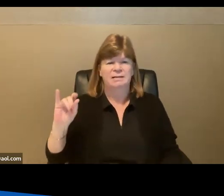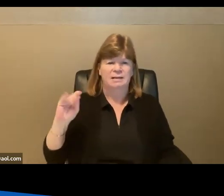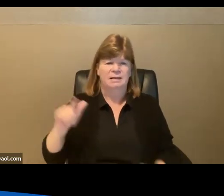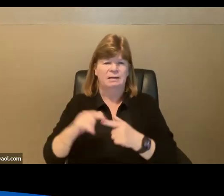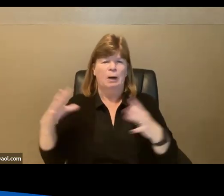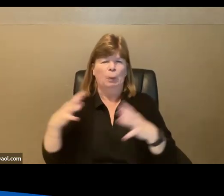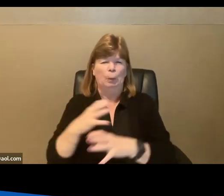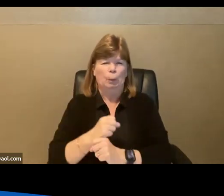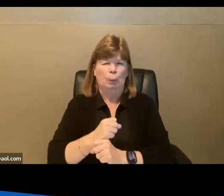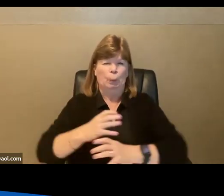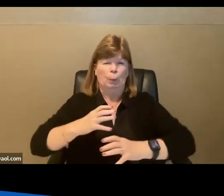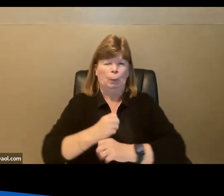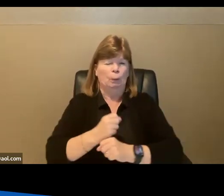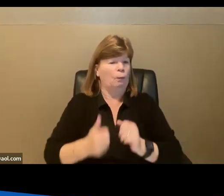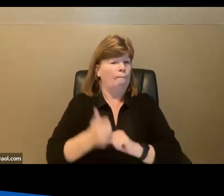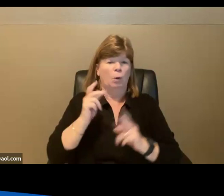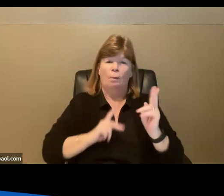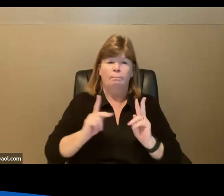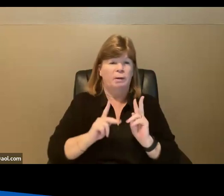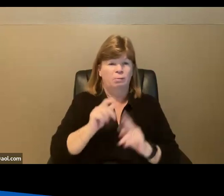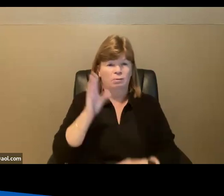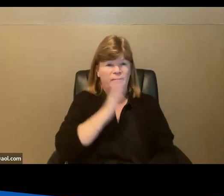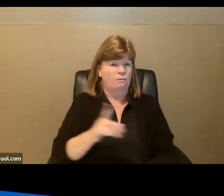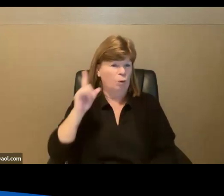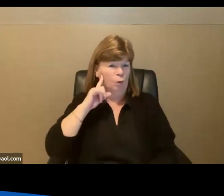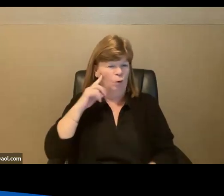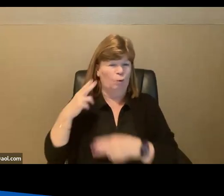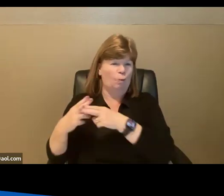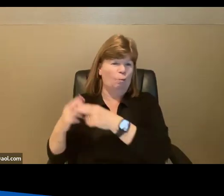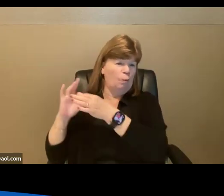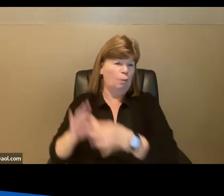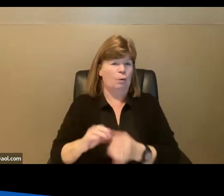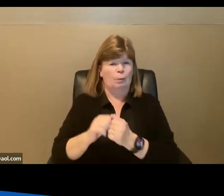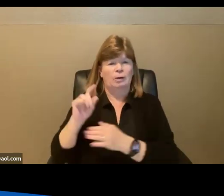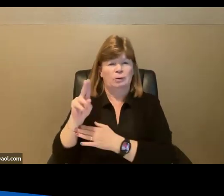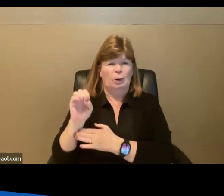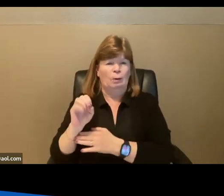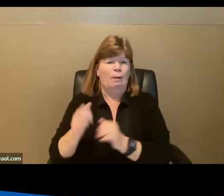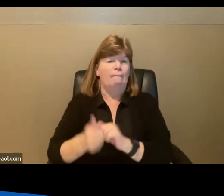lo entienda, porque la mayoría no ha oído la palabra tono y la mayoría de los profesionales médicos no la han adoptado.